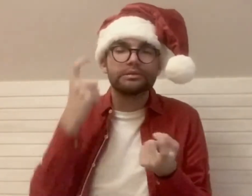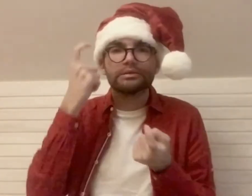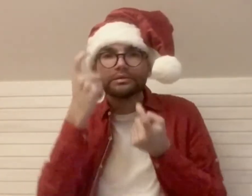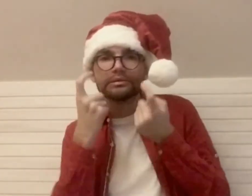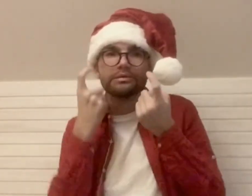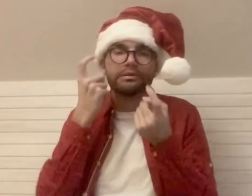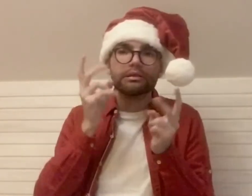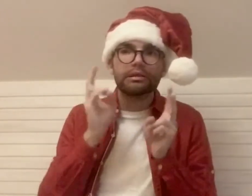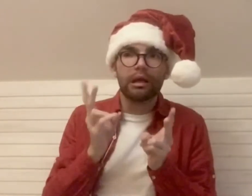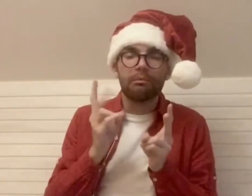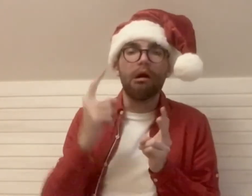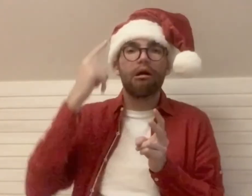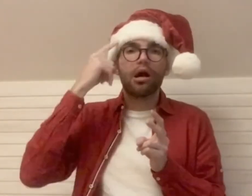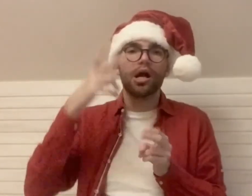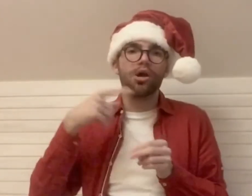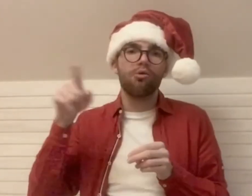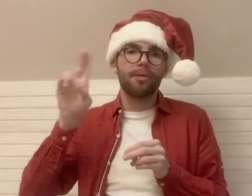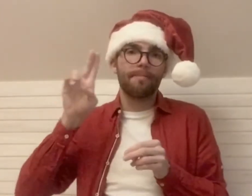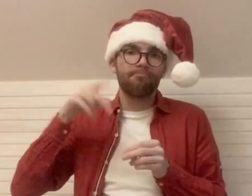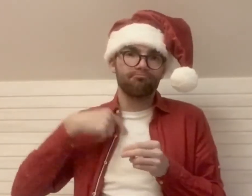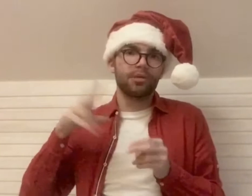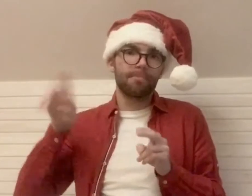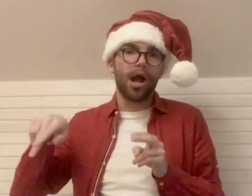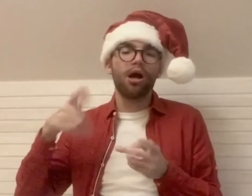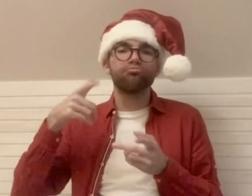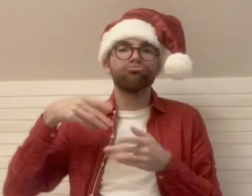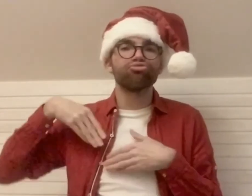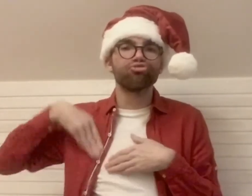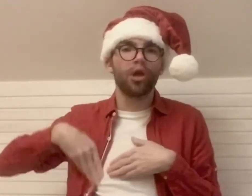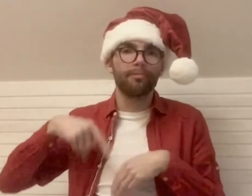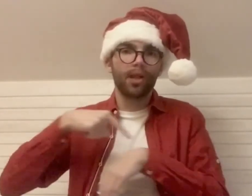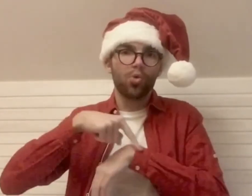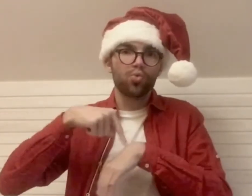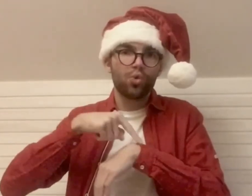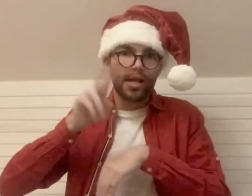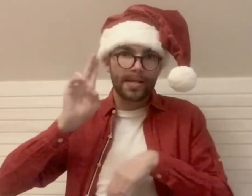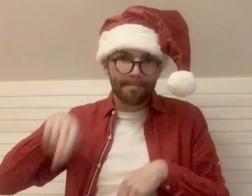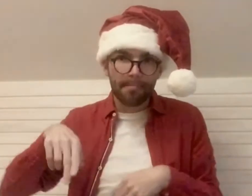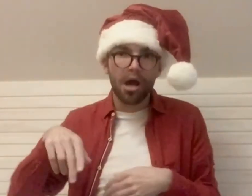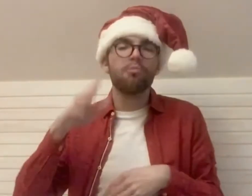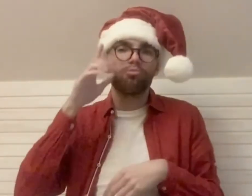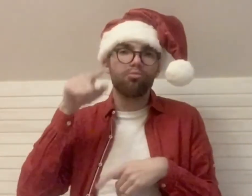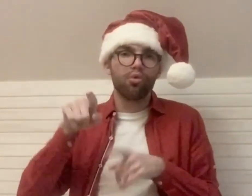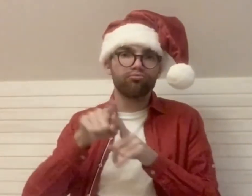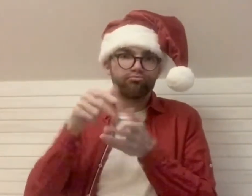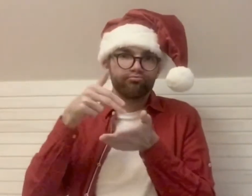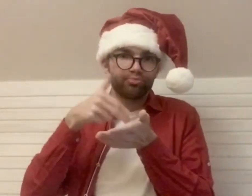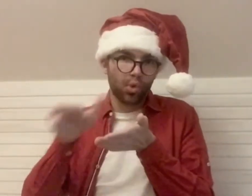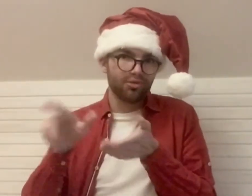zato se je odločil, da bo prodal svojo žepno uro,